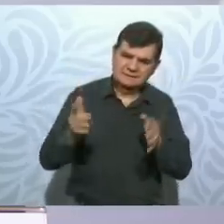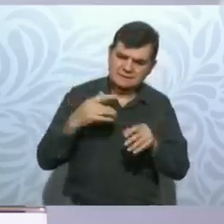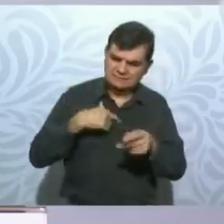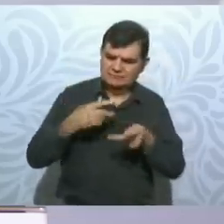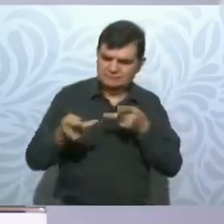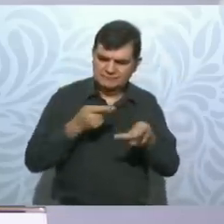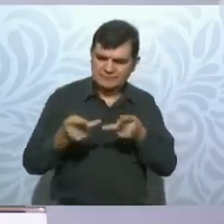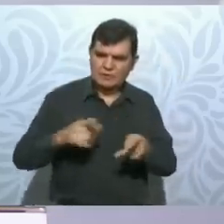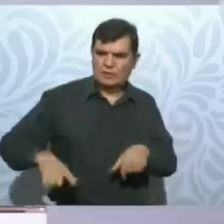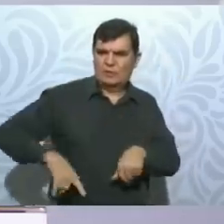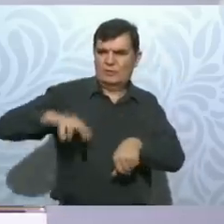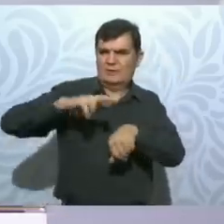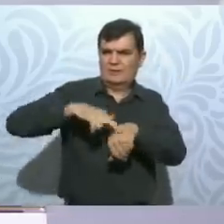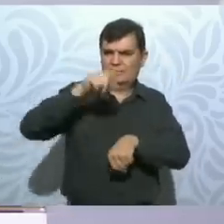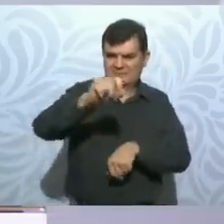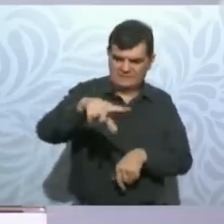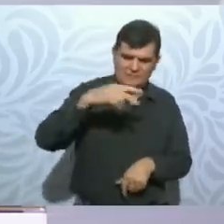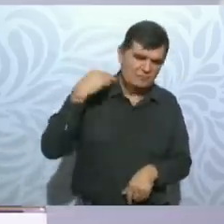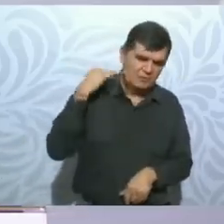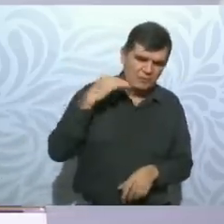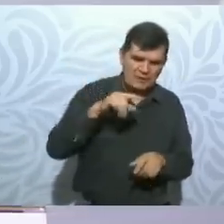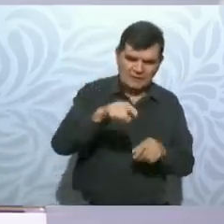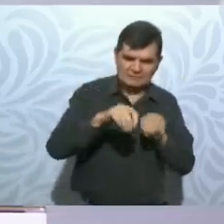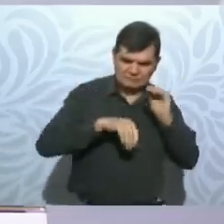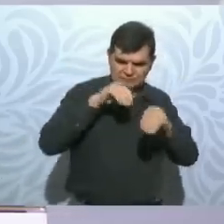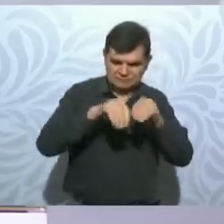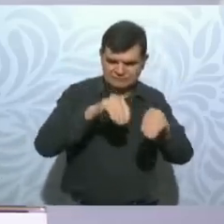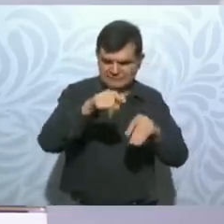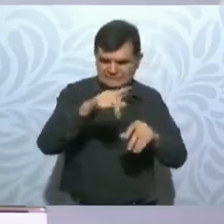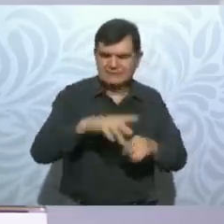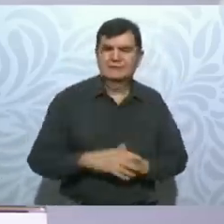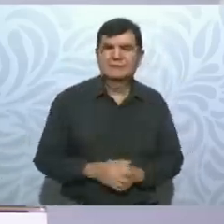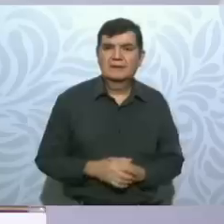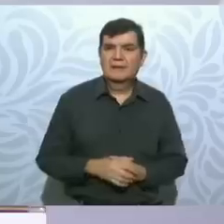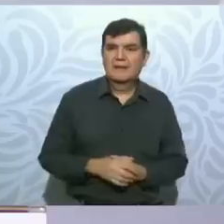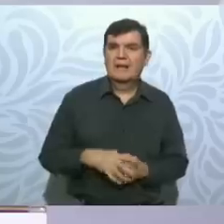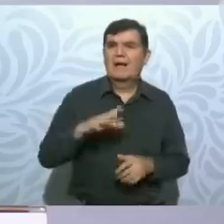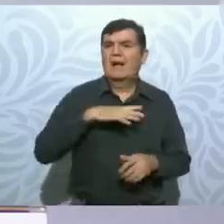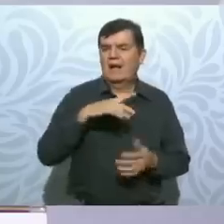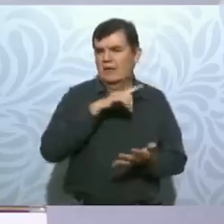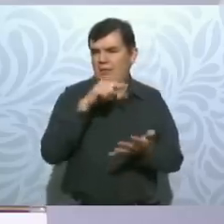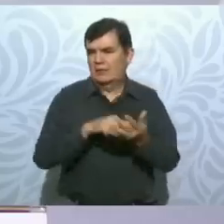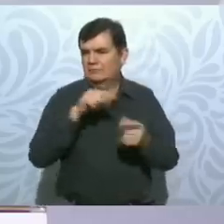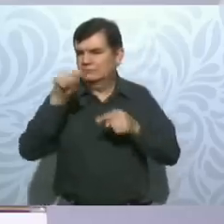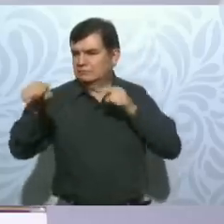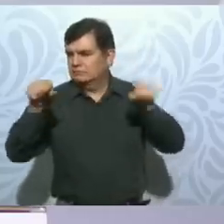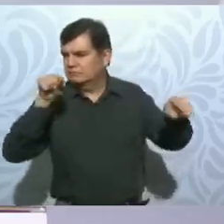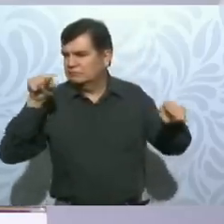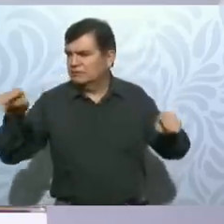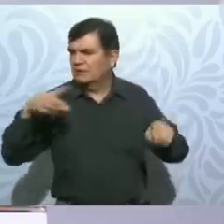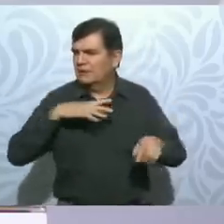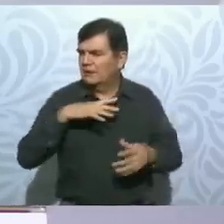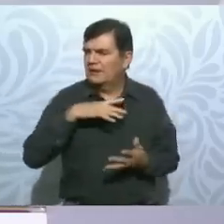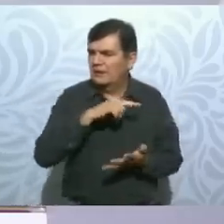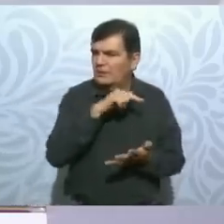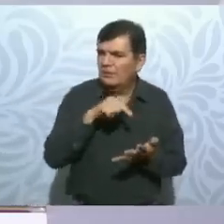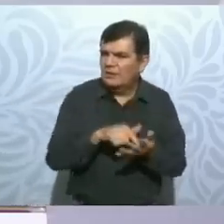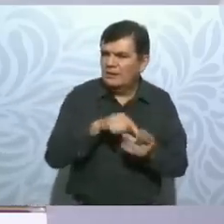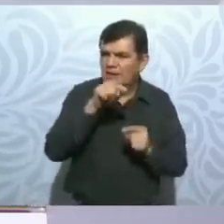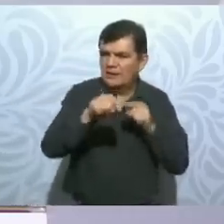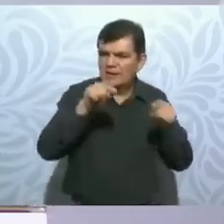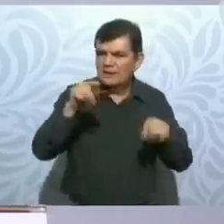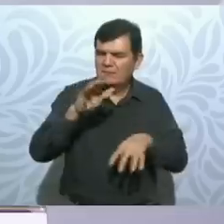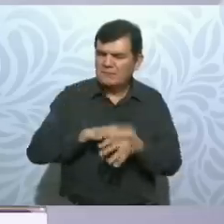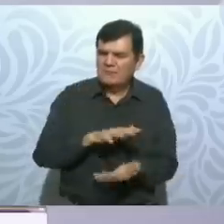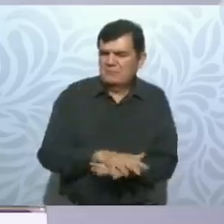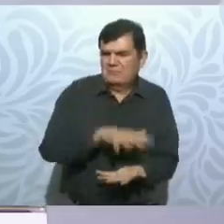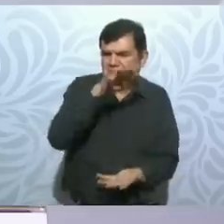gobernador de Michoacán eh en ciertas zonas del país donde hay mayor delincuencia mayores índices